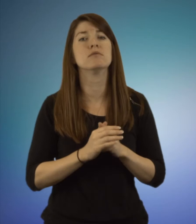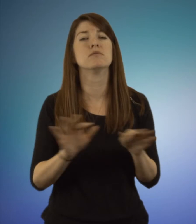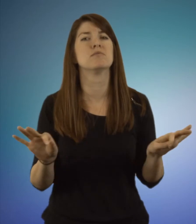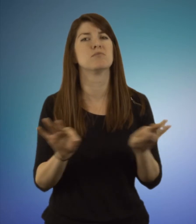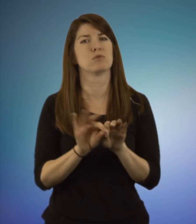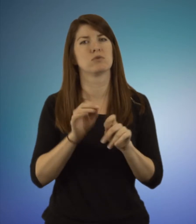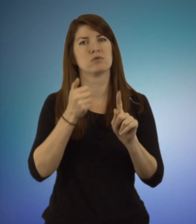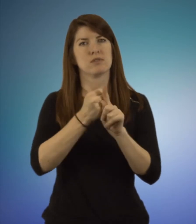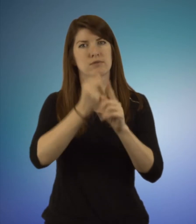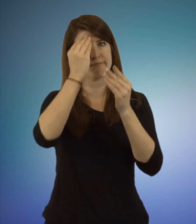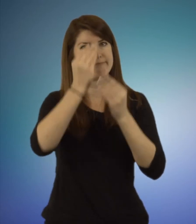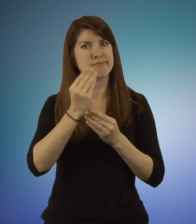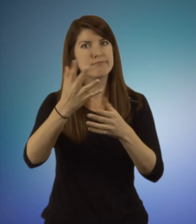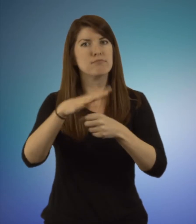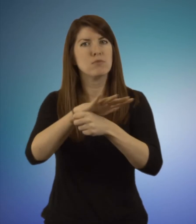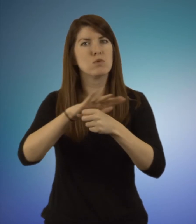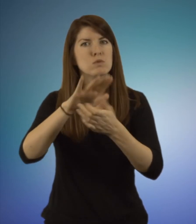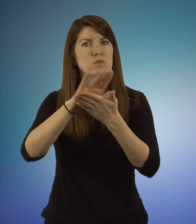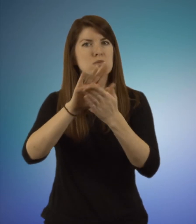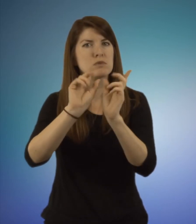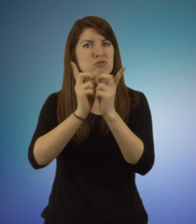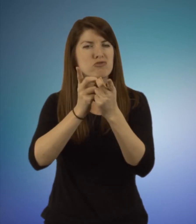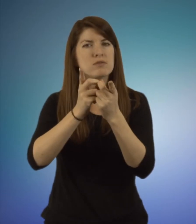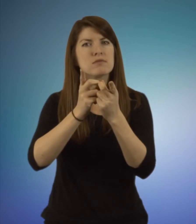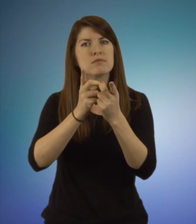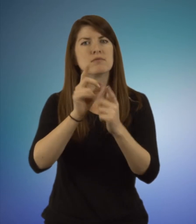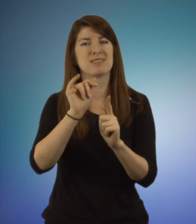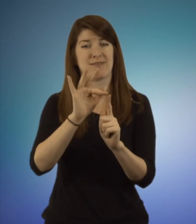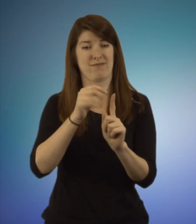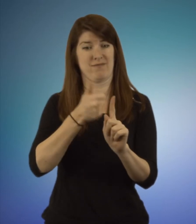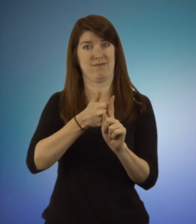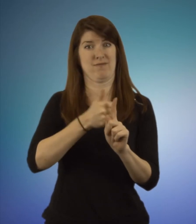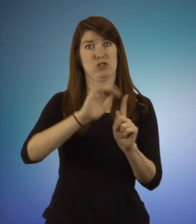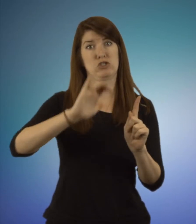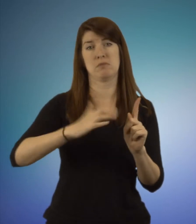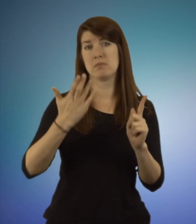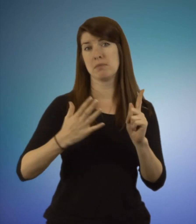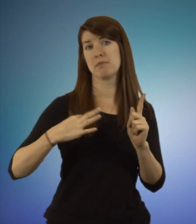De igual forma, deberíamos estar empezando a tomar medidas de transición para la inscripción,